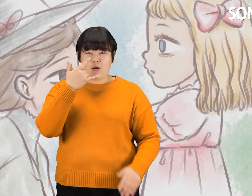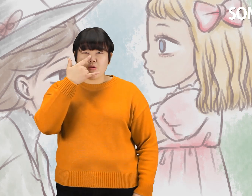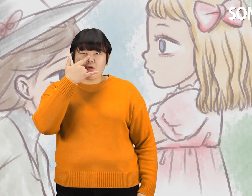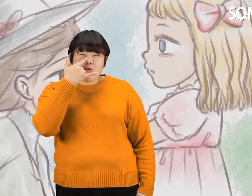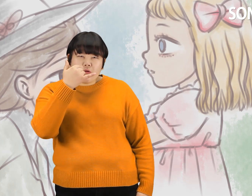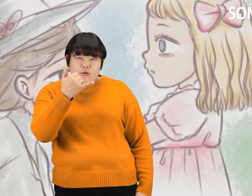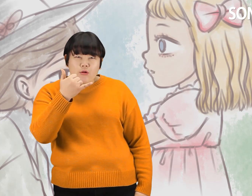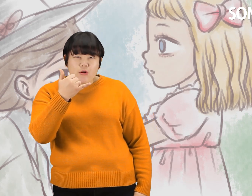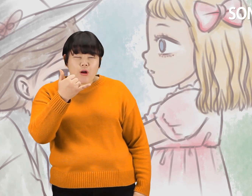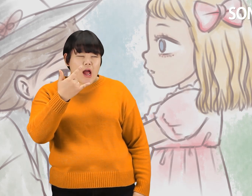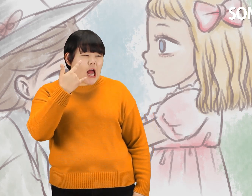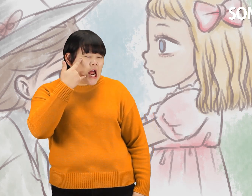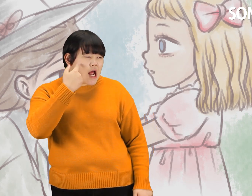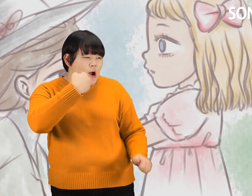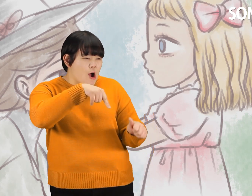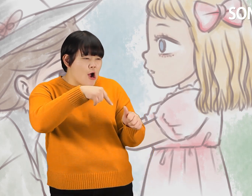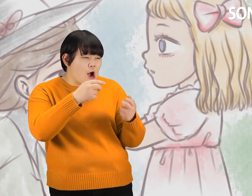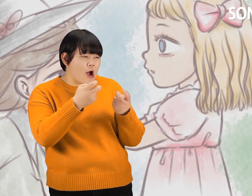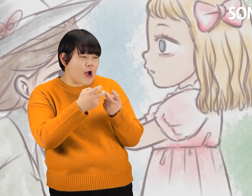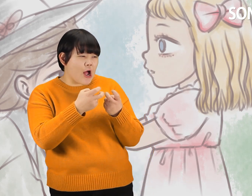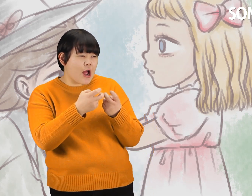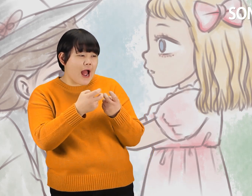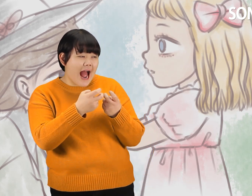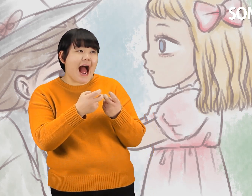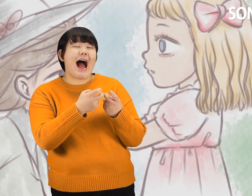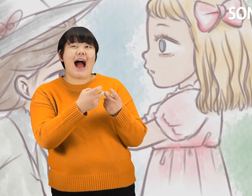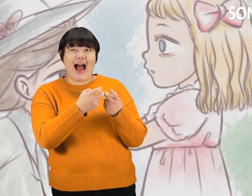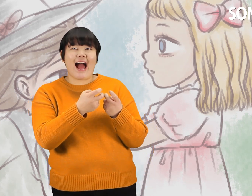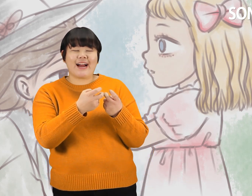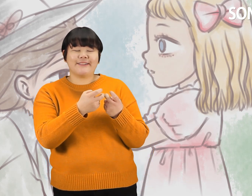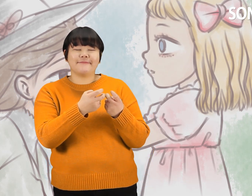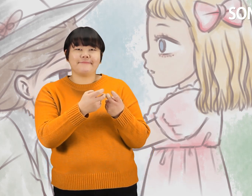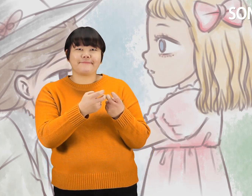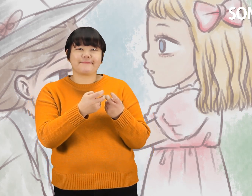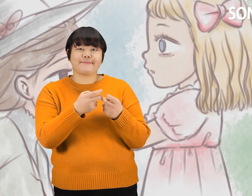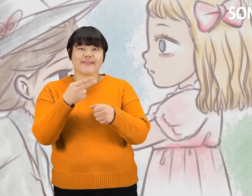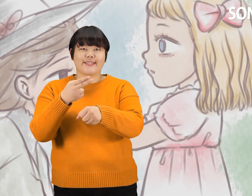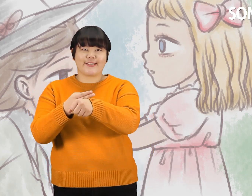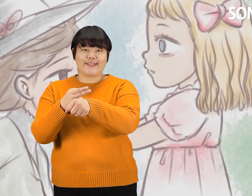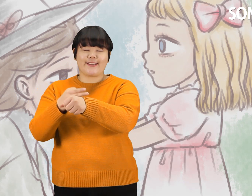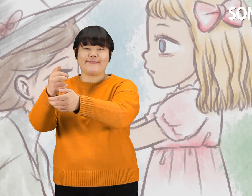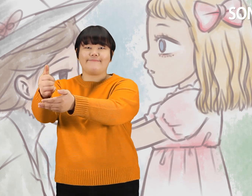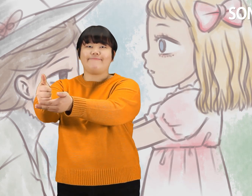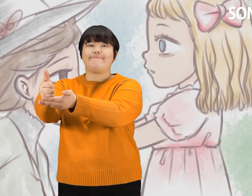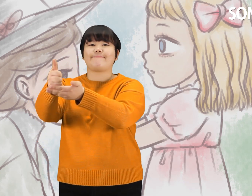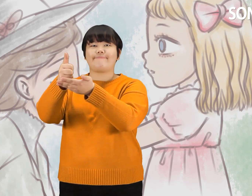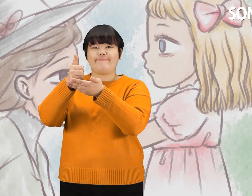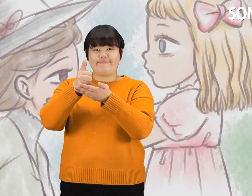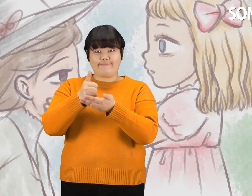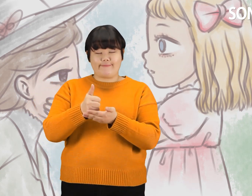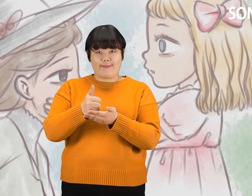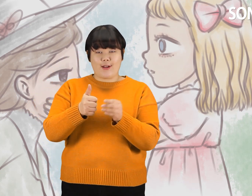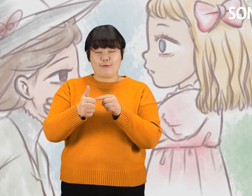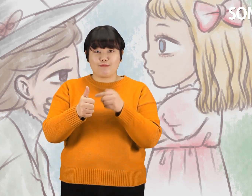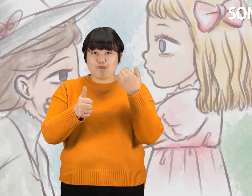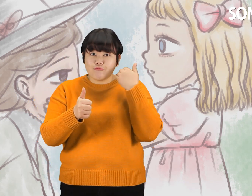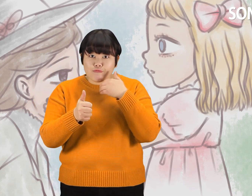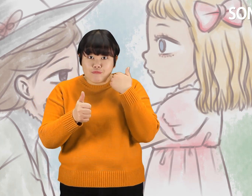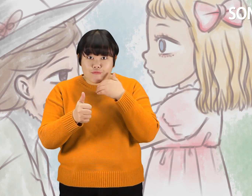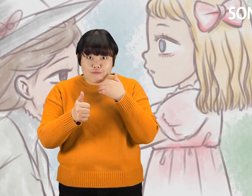父と母はヘレンの教育のために教師をした方連れてきました。